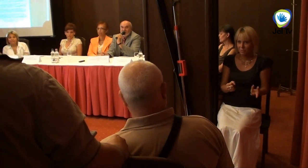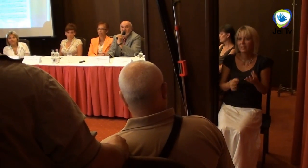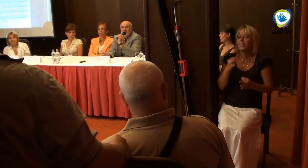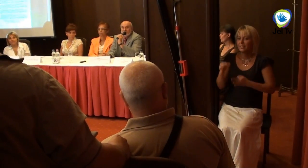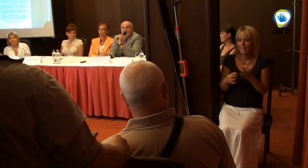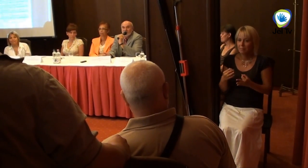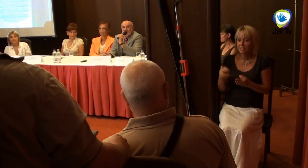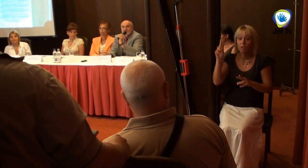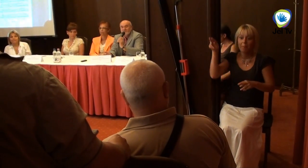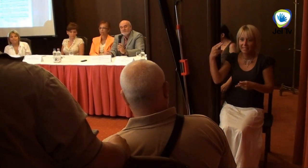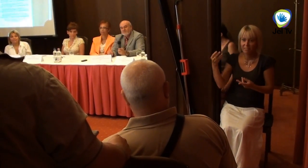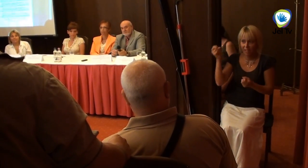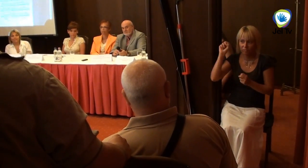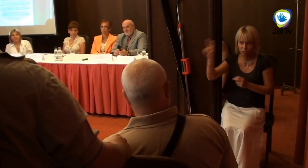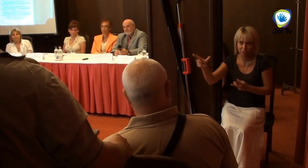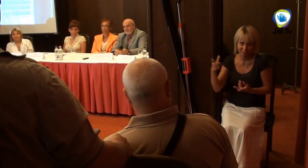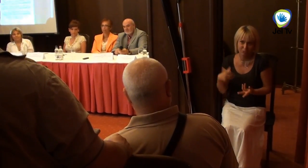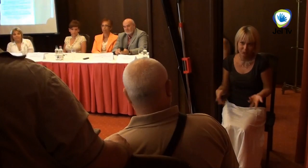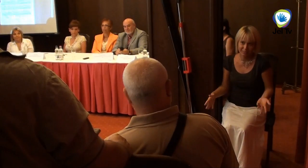Természetesen a meghívót elküldték.